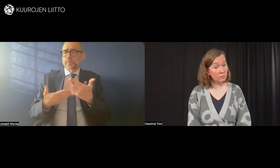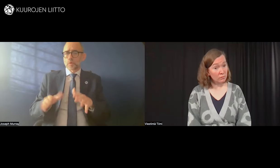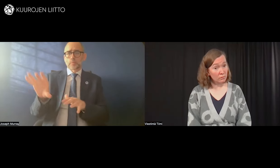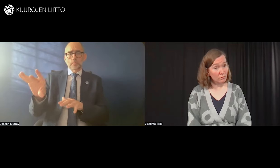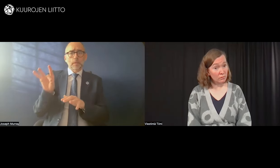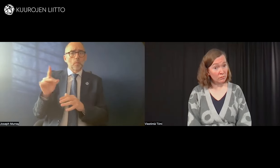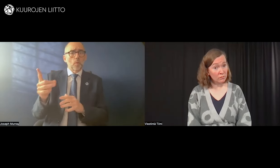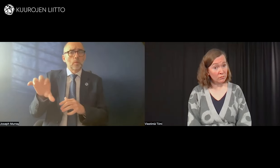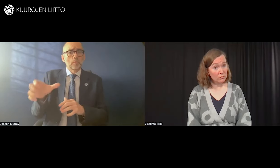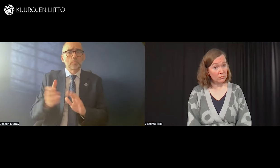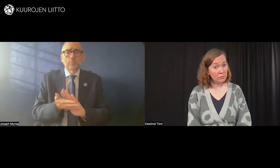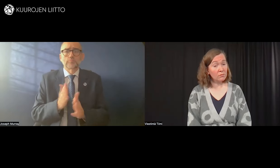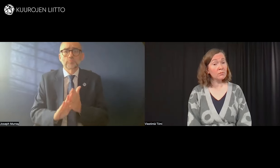Isäntämaa on jo valittu.